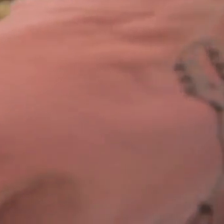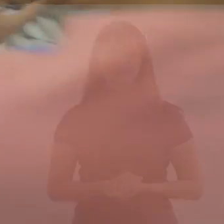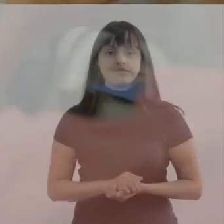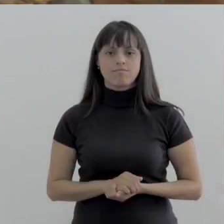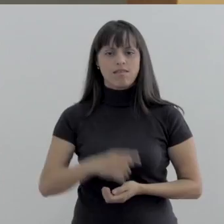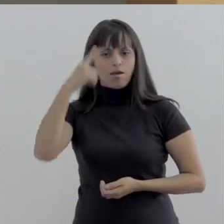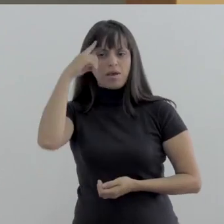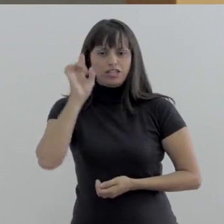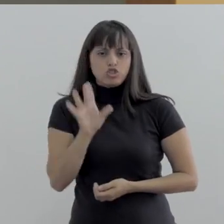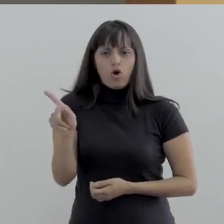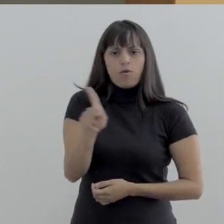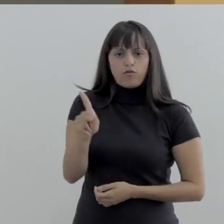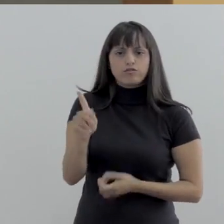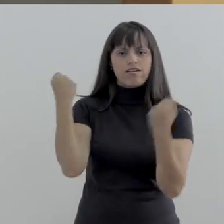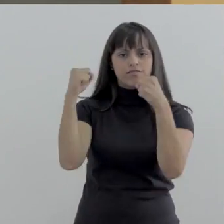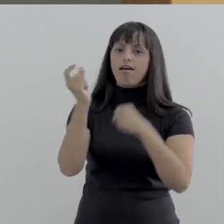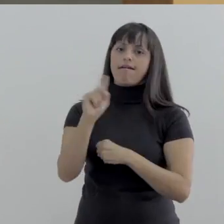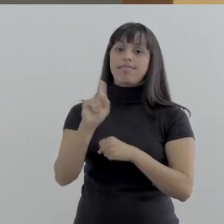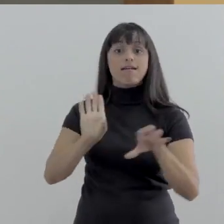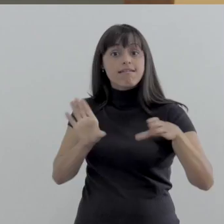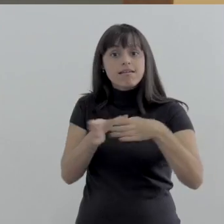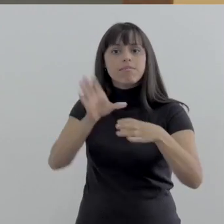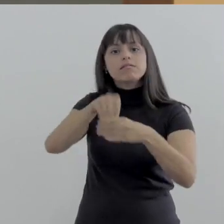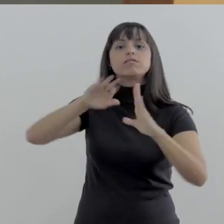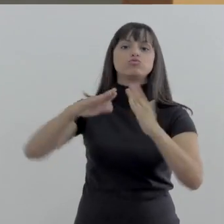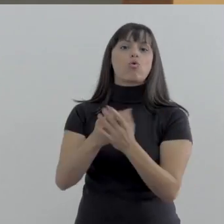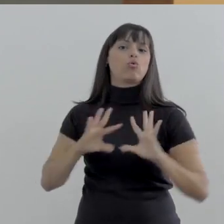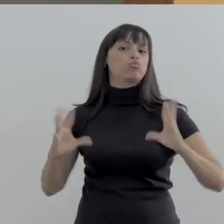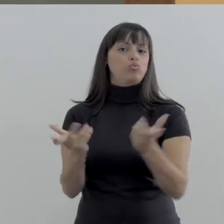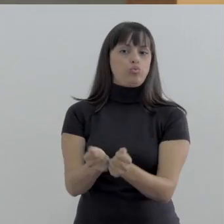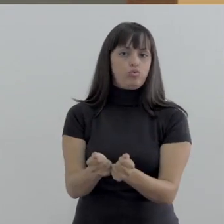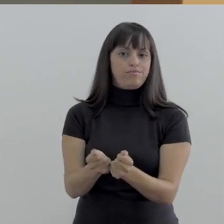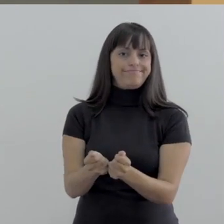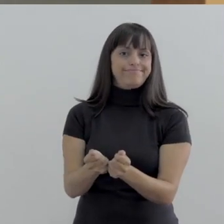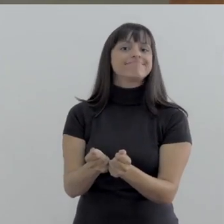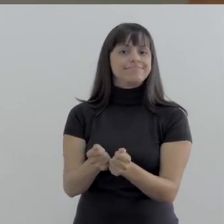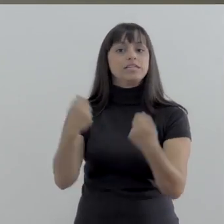E não só o professor de educação física, mas a equipe, a equipe escolar como um todo. E a equipe escolar como um todo envolve a gestão,